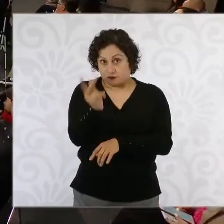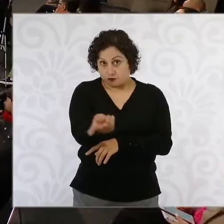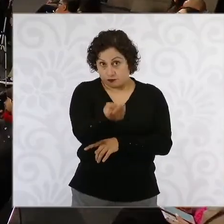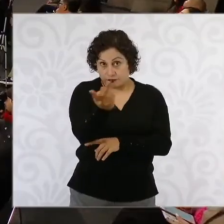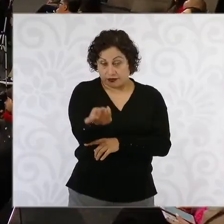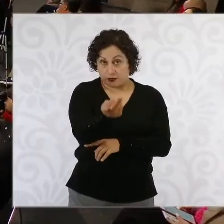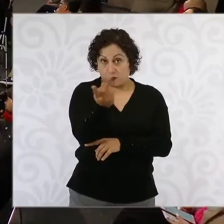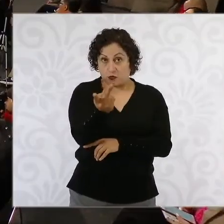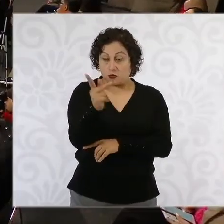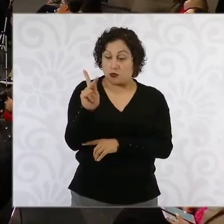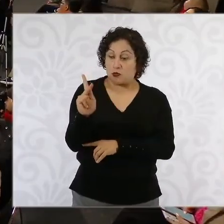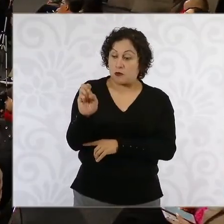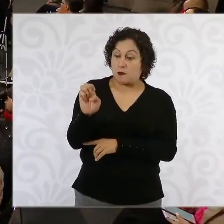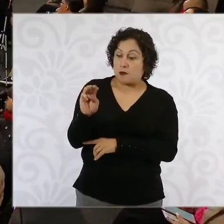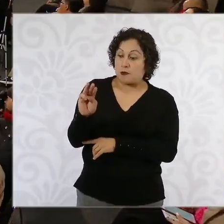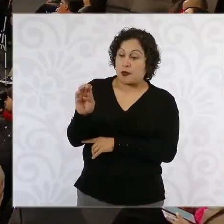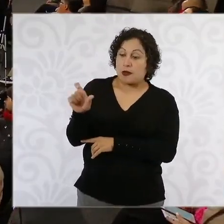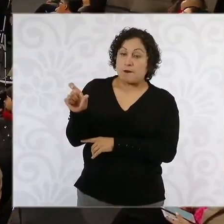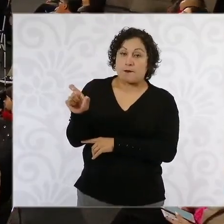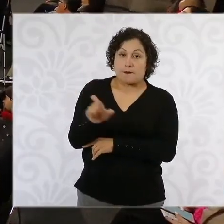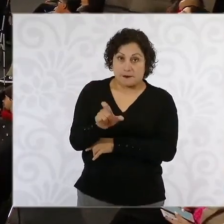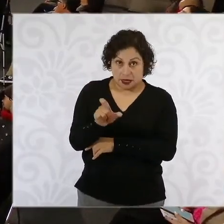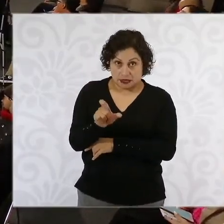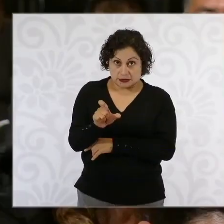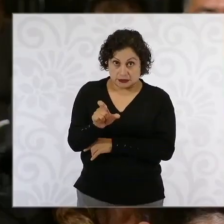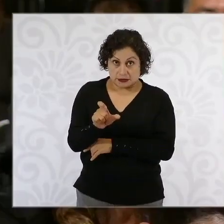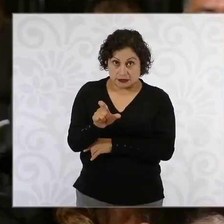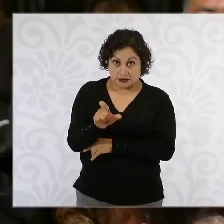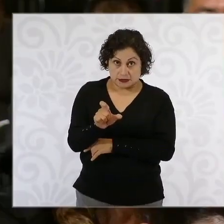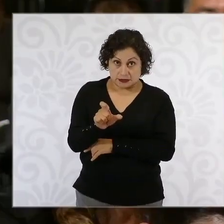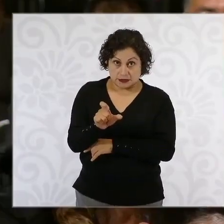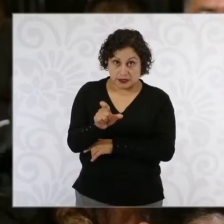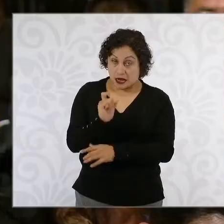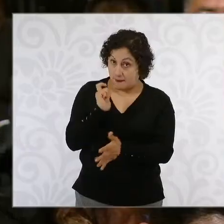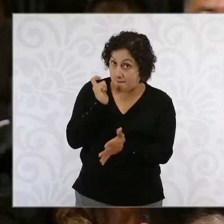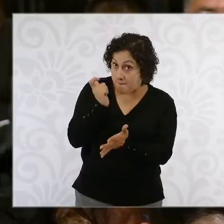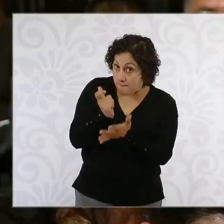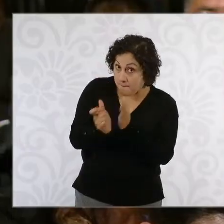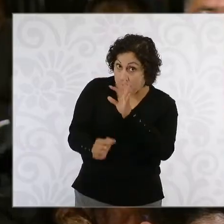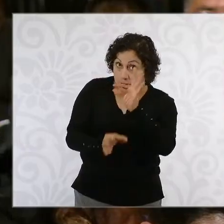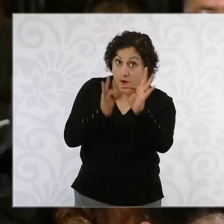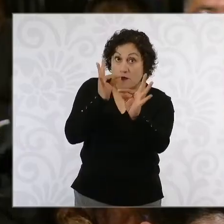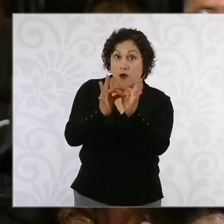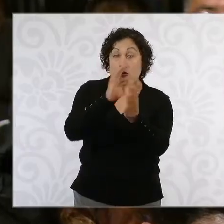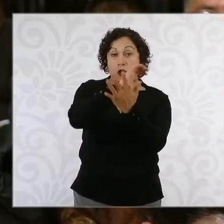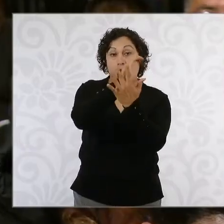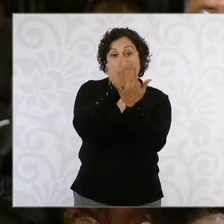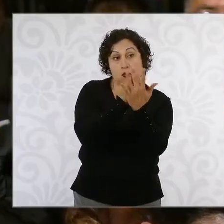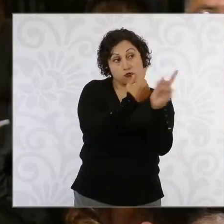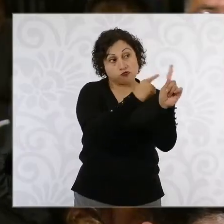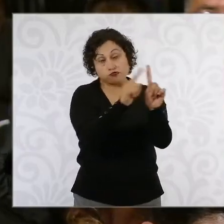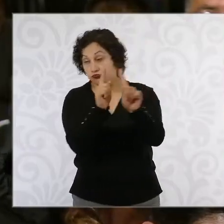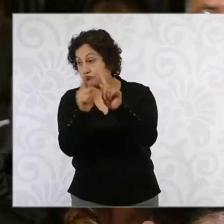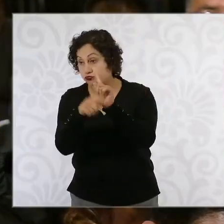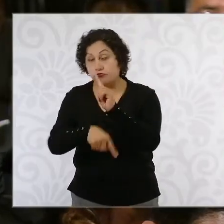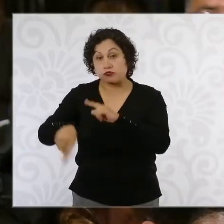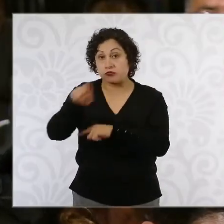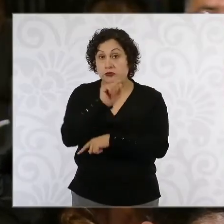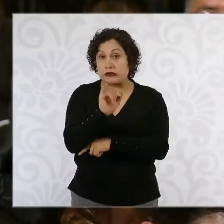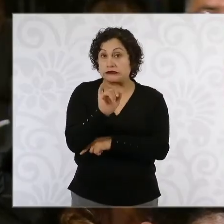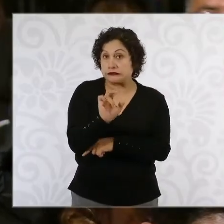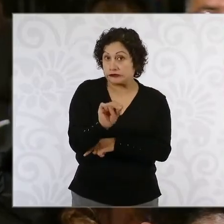pemix eh le pagará a los proveedores eh a todos los proveedores al finalizar el año